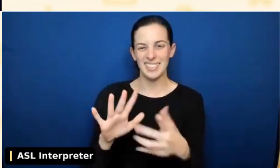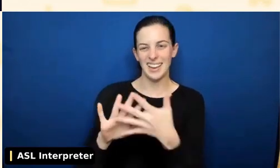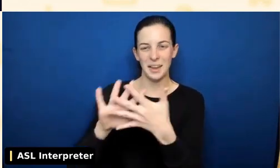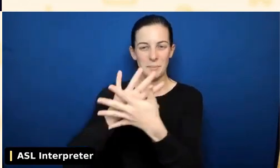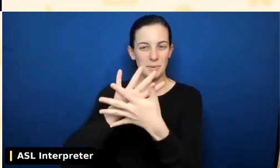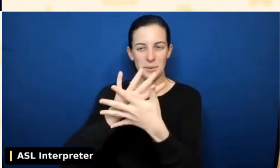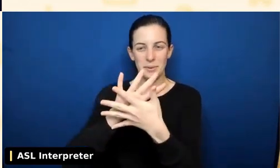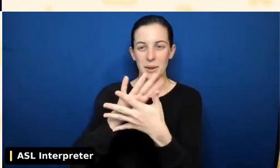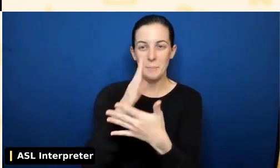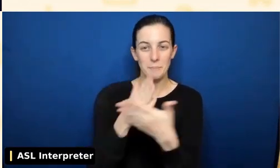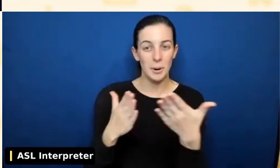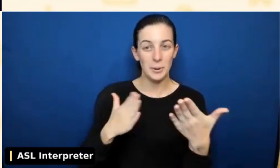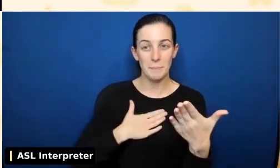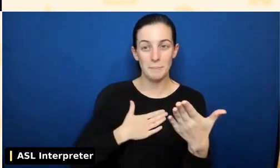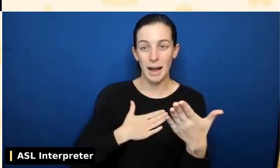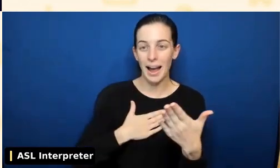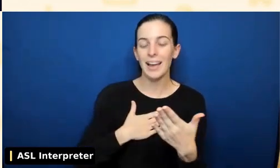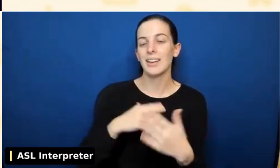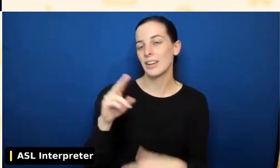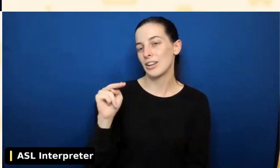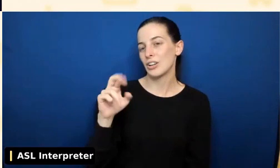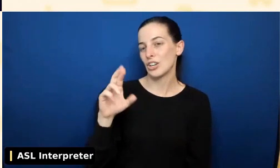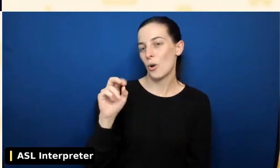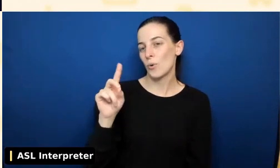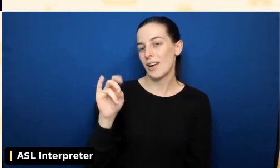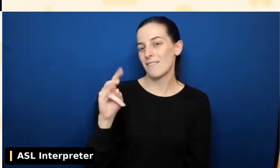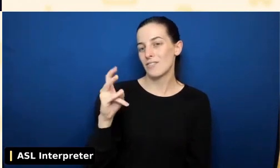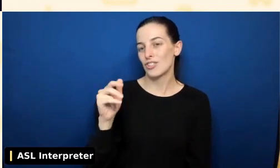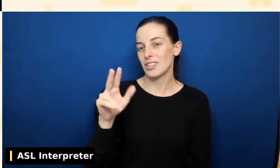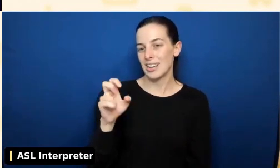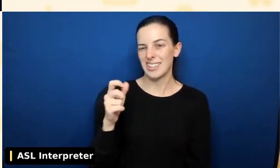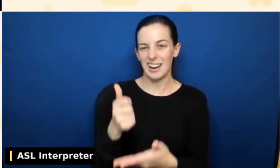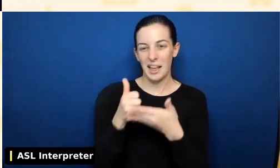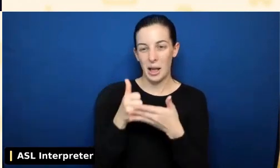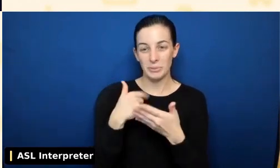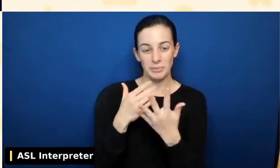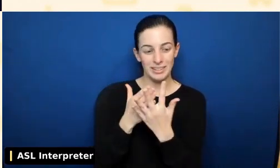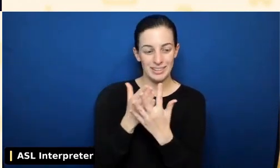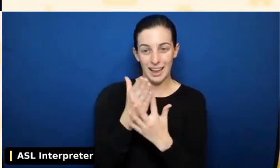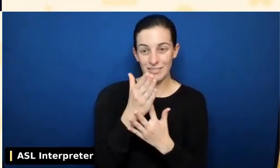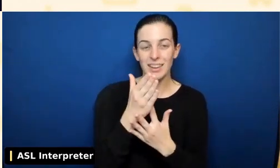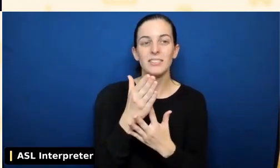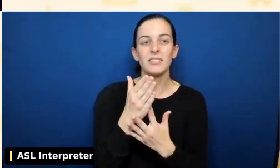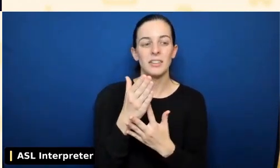Parte de mi neurodivergencia y parte de lo que me ayuda a navegar la web es más fácil simplemente eliminando toda ambigüedad.